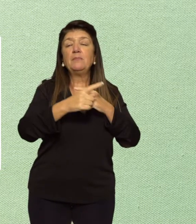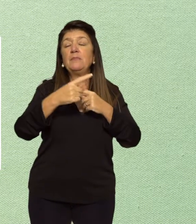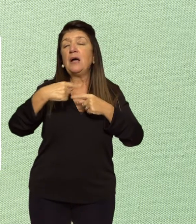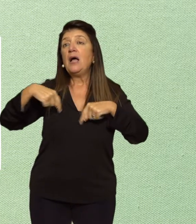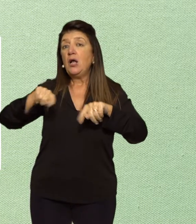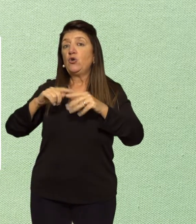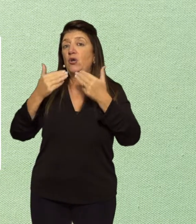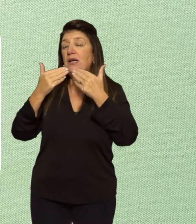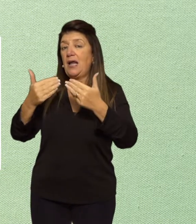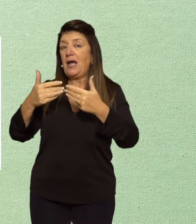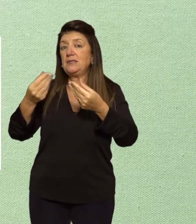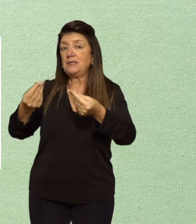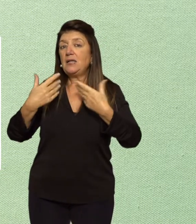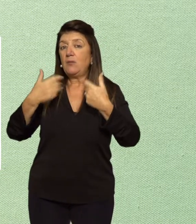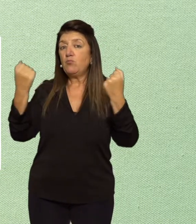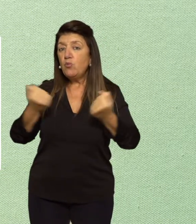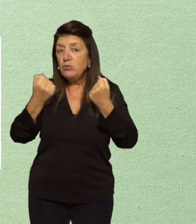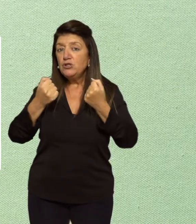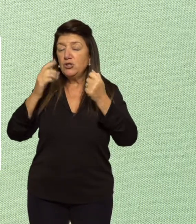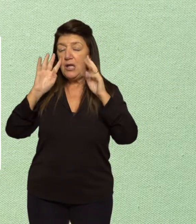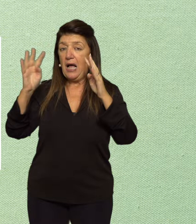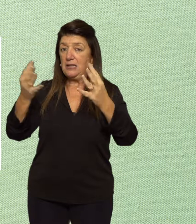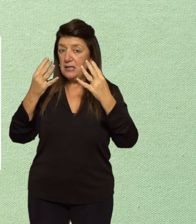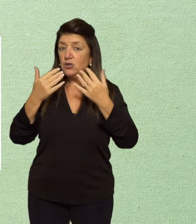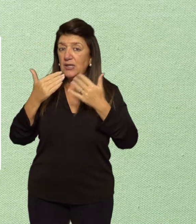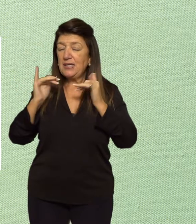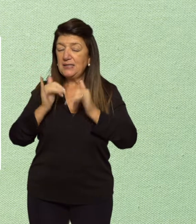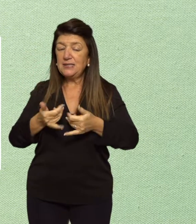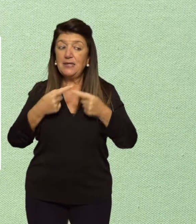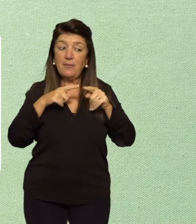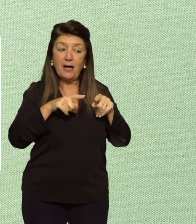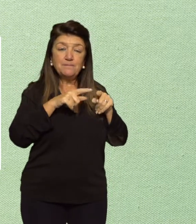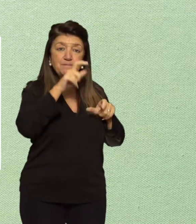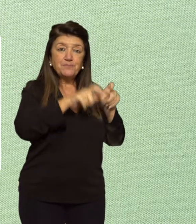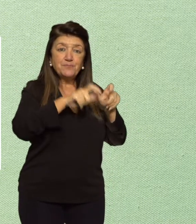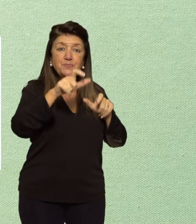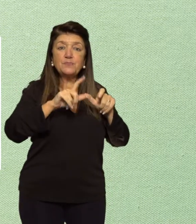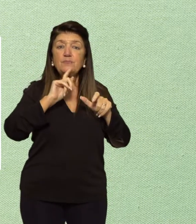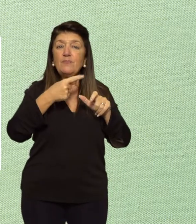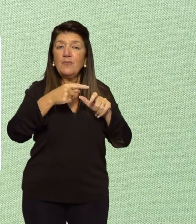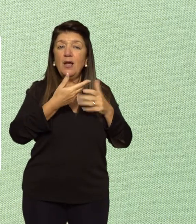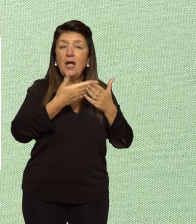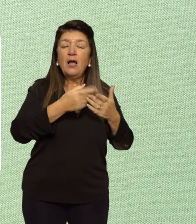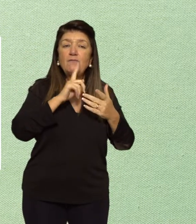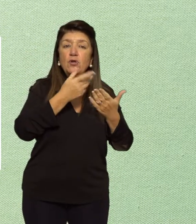l'attenzione ma vorremmo comunque proporre un'idea diversa della violenza. Ok va bene